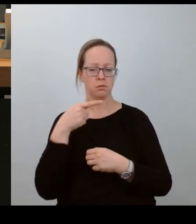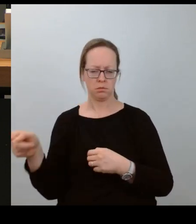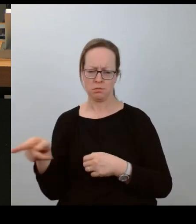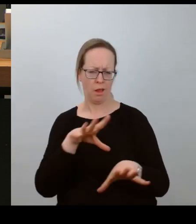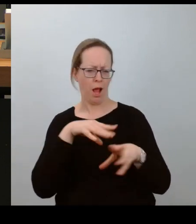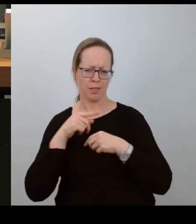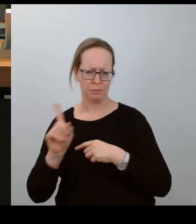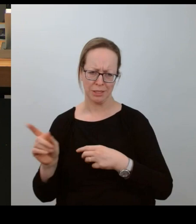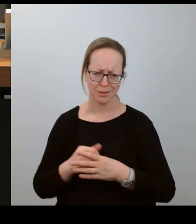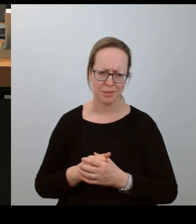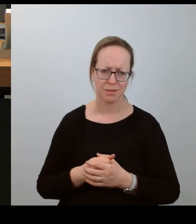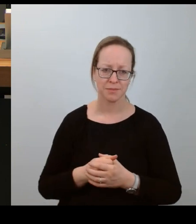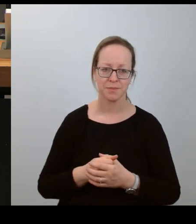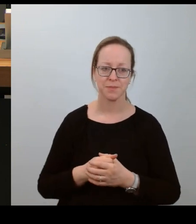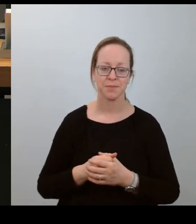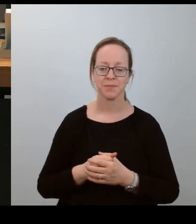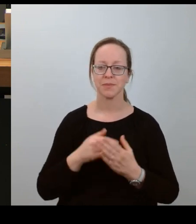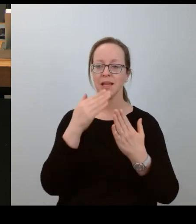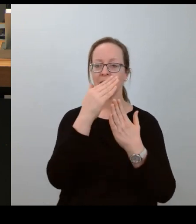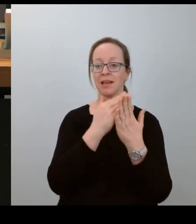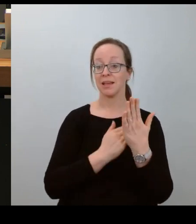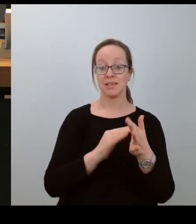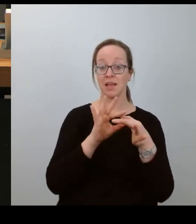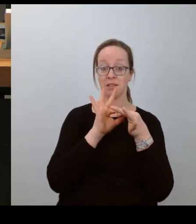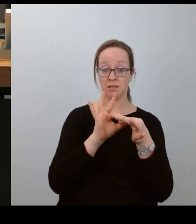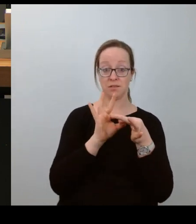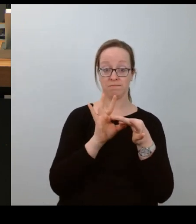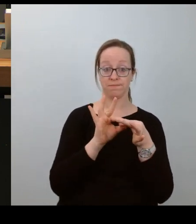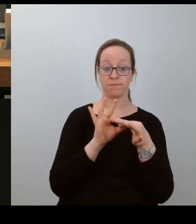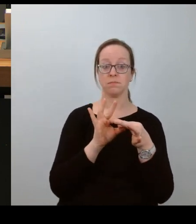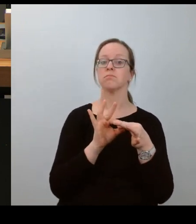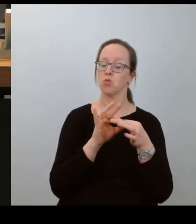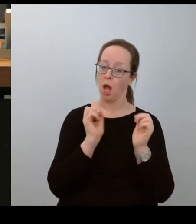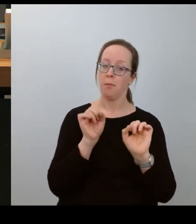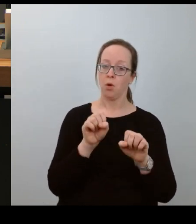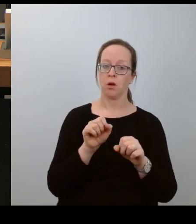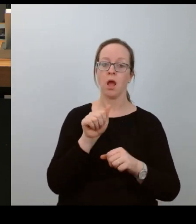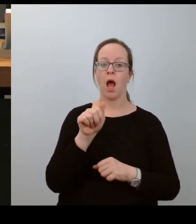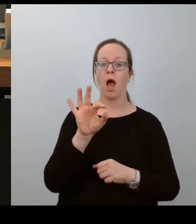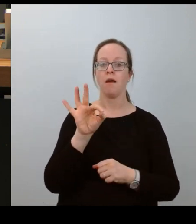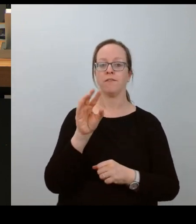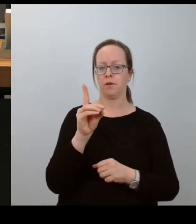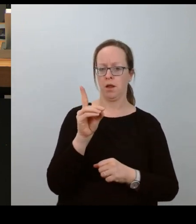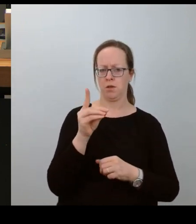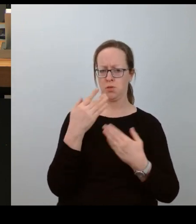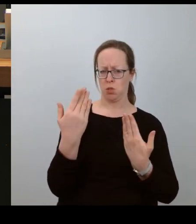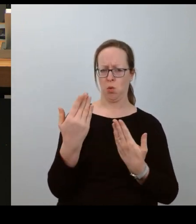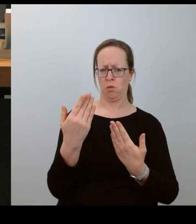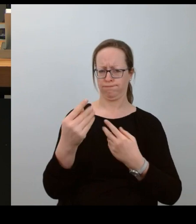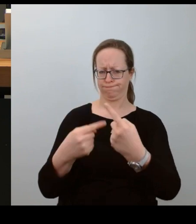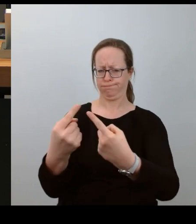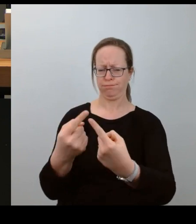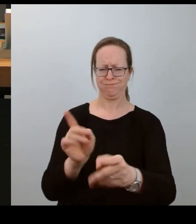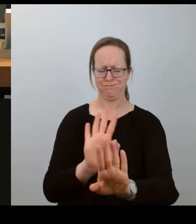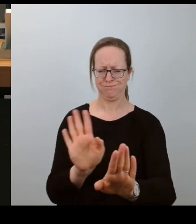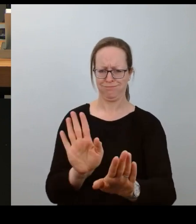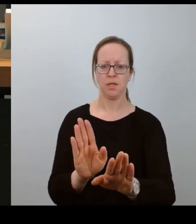Bundestag darüber sprechen, in welchen Rahmenbedingungen wir denn eigentlich das Bundes- Kleingartenrecht vielleicht auch neu setzen wollen, was das für die landesrechtlichen Regelungskompn